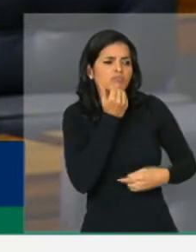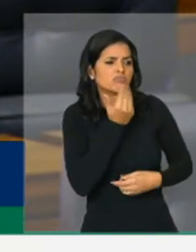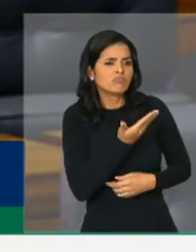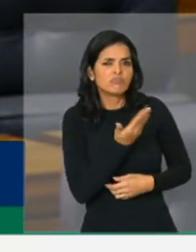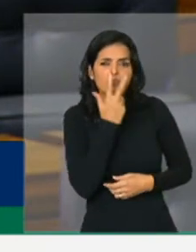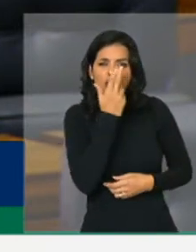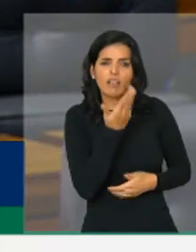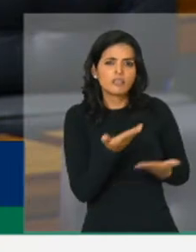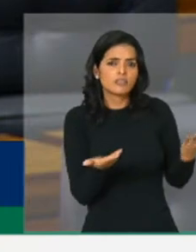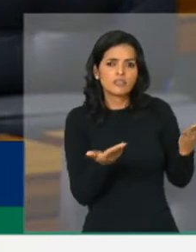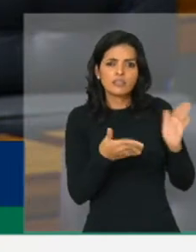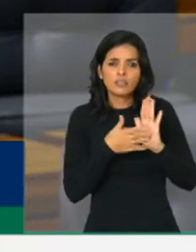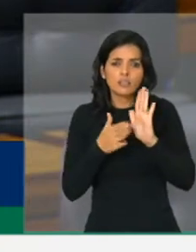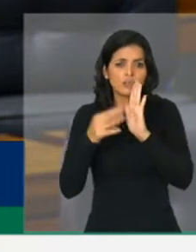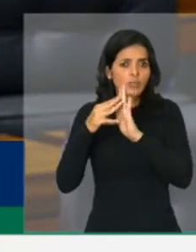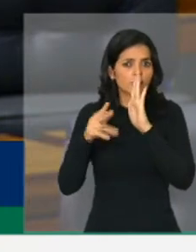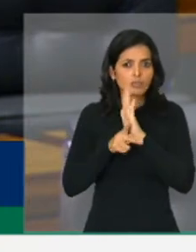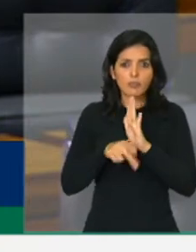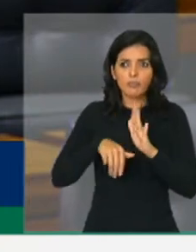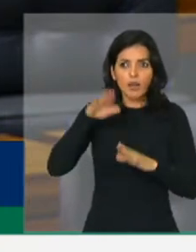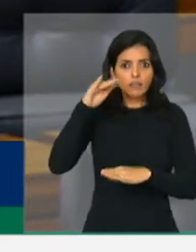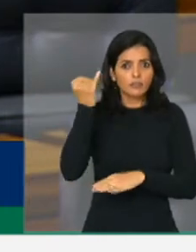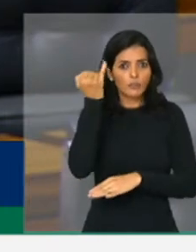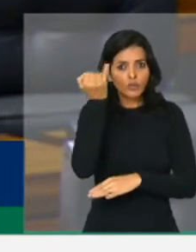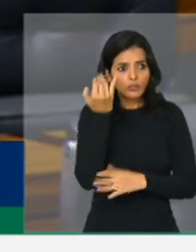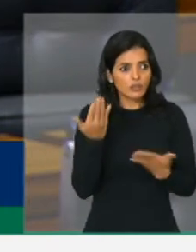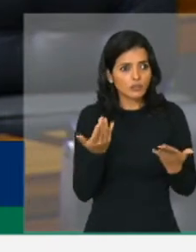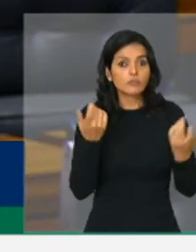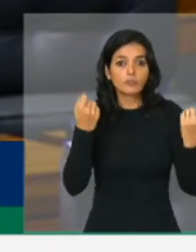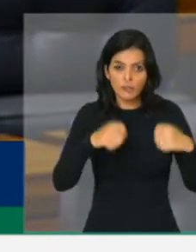PSB NA VOTAÇÃO DO REQUERIMENTO ARTIGO POR ARTIGO VOTA SIM ENCAMINHA DE ACORDO